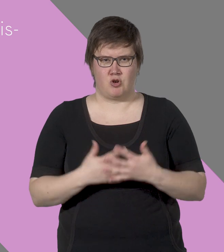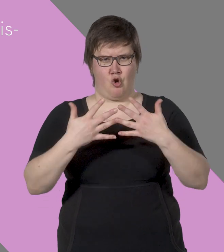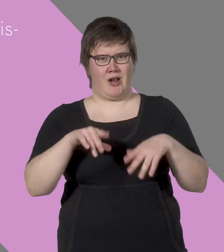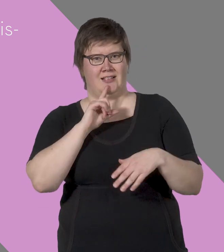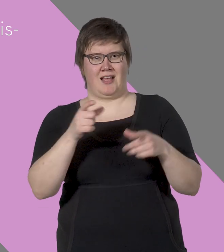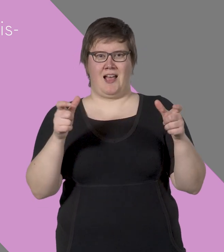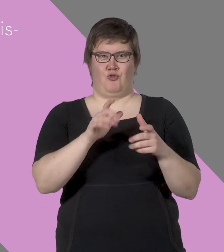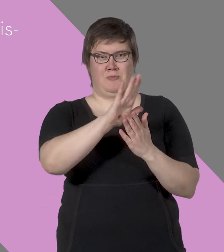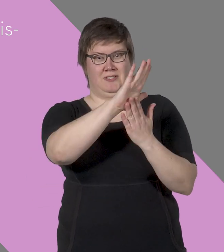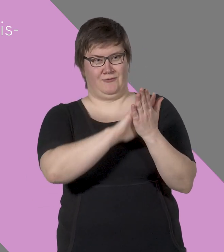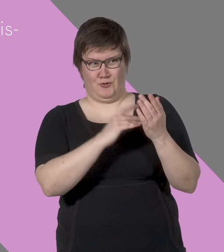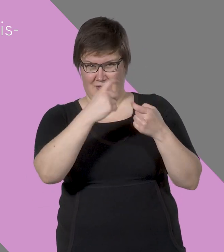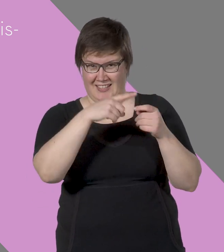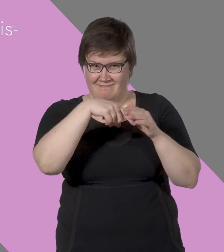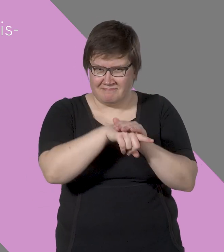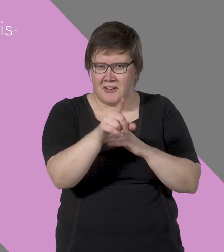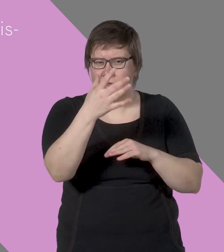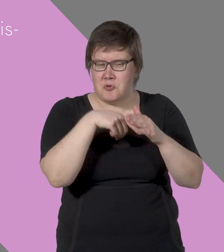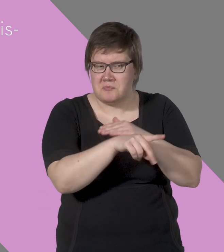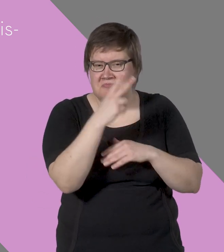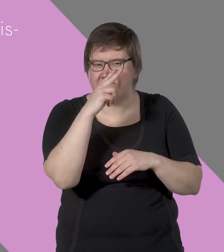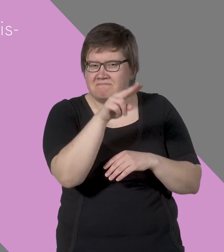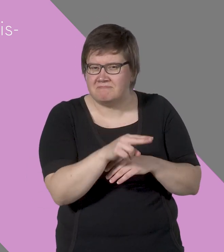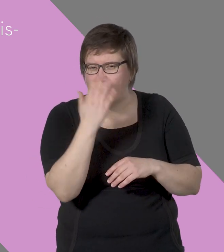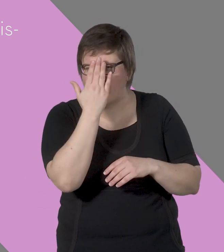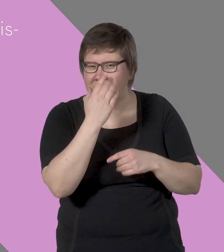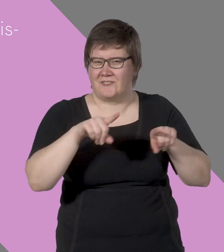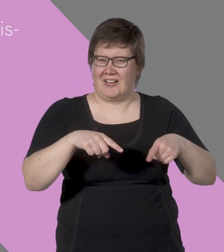Voit käydä lukemassa videon taustoista Koneen säätiön sivuilla -